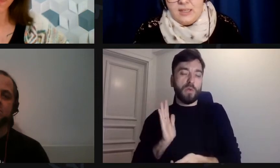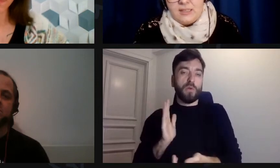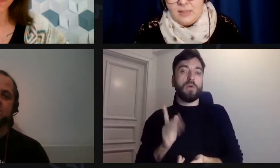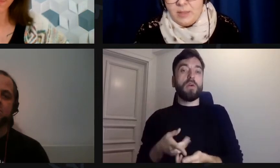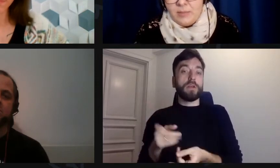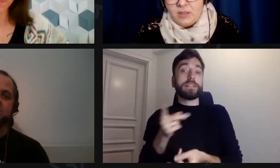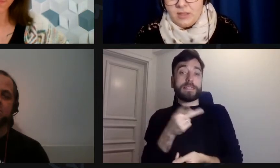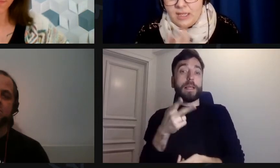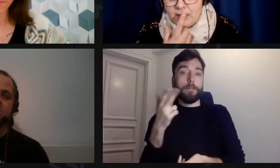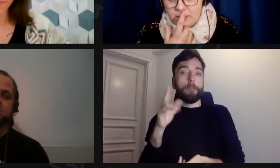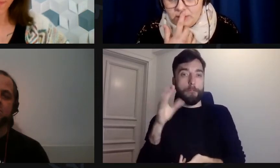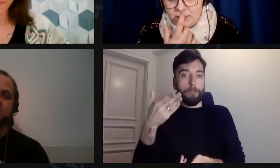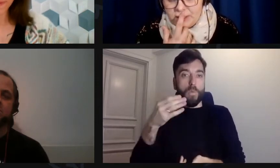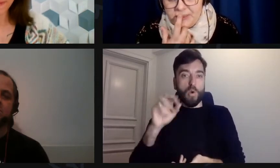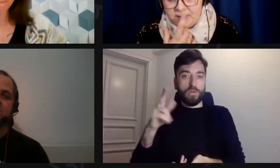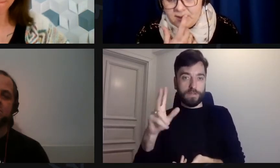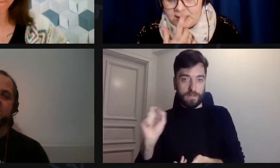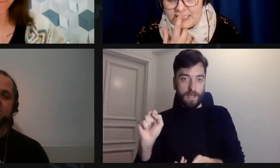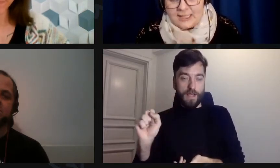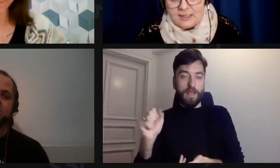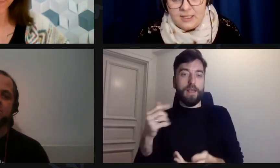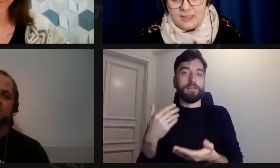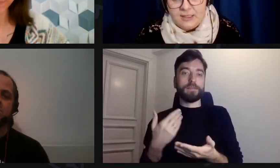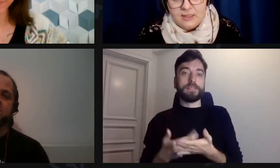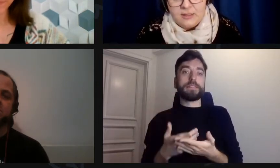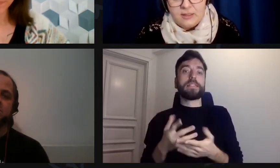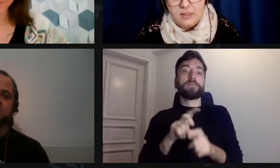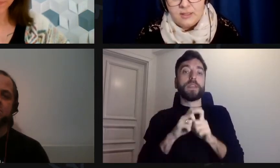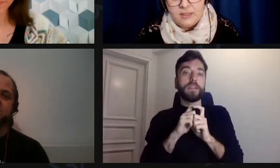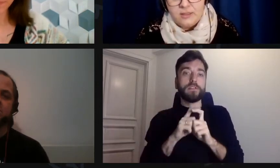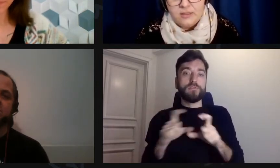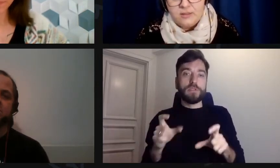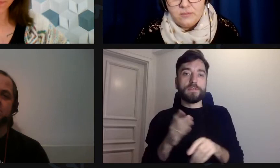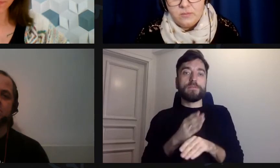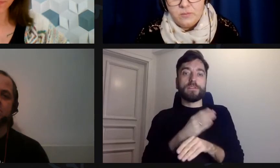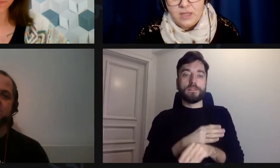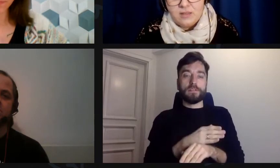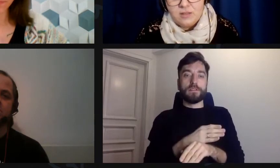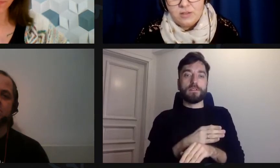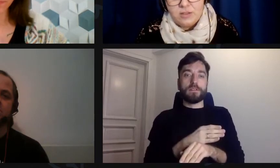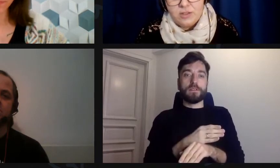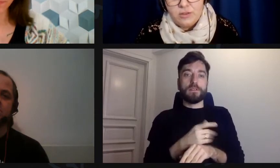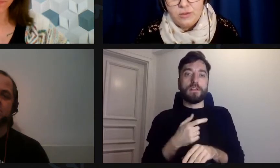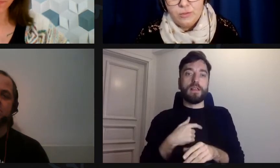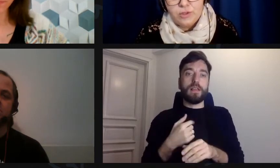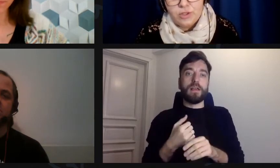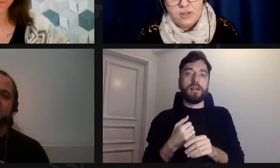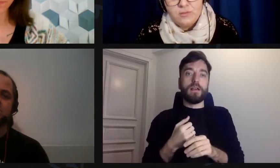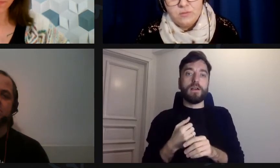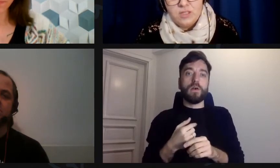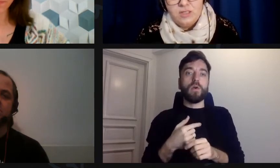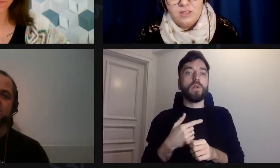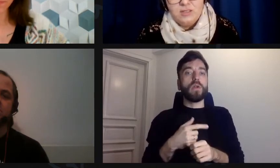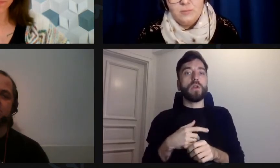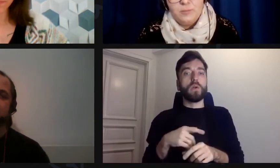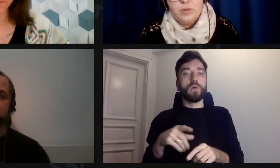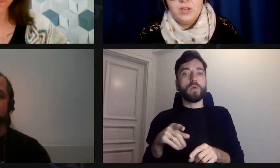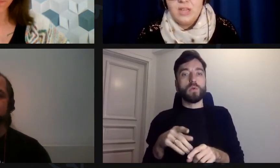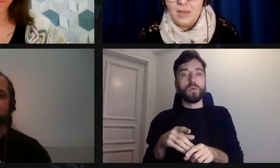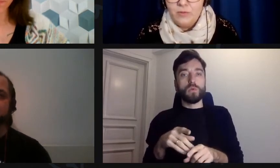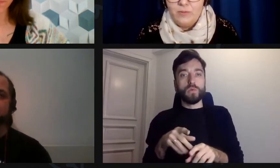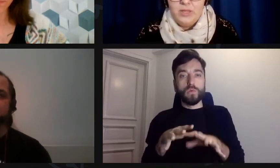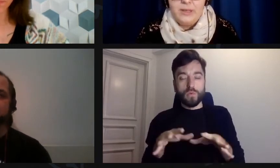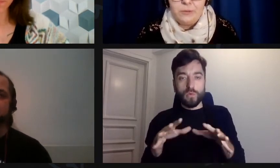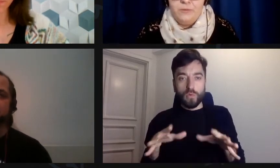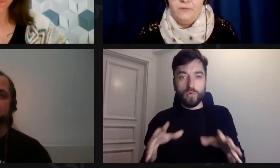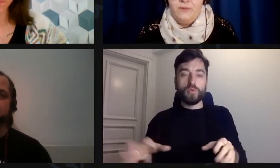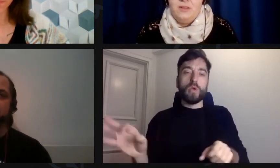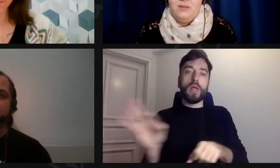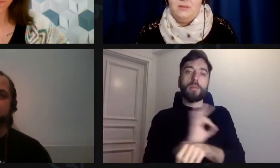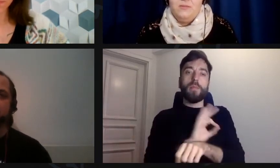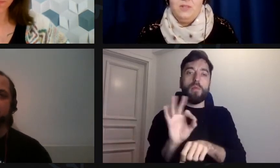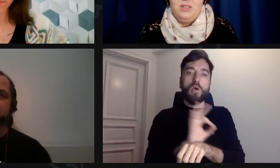Sama metoda w tych czasach gdzie bardzo dużo programów projektów